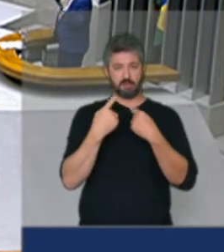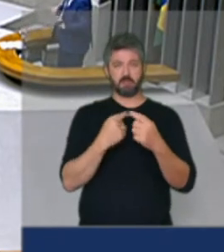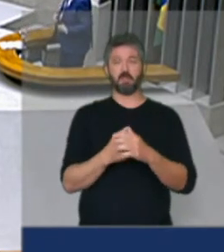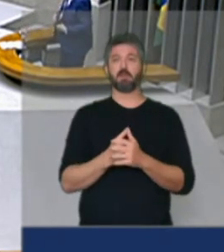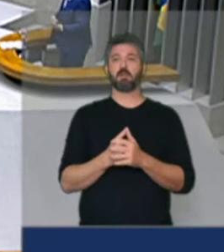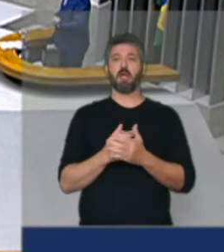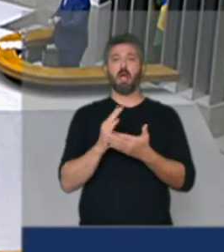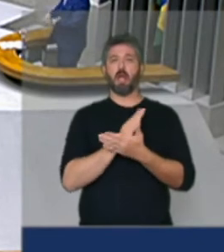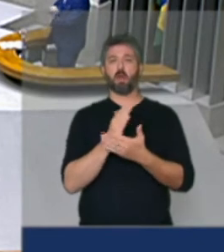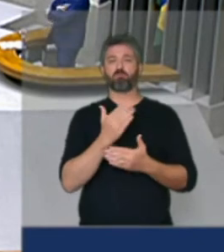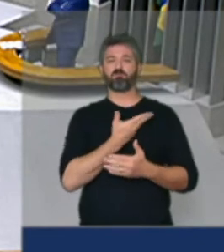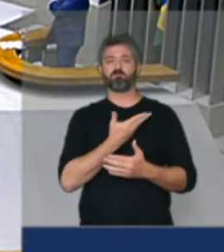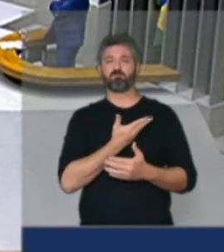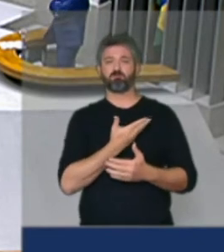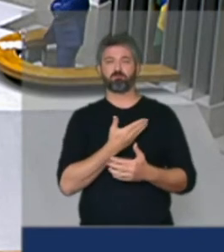CONVERSANDO COM ALGUNS AMIGOS,